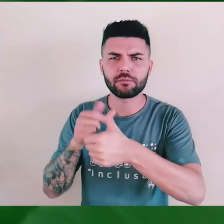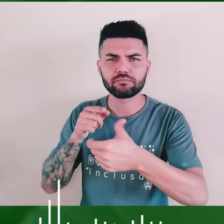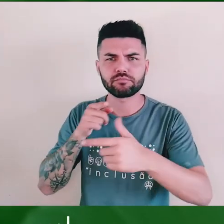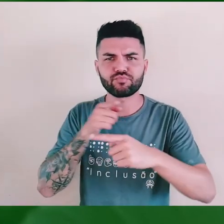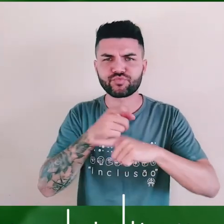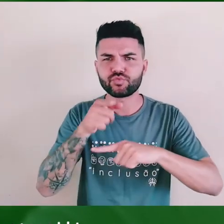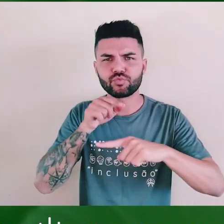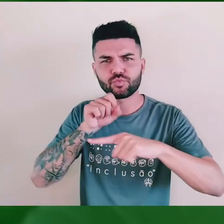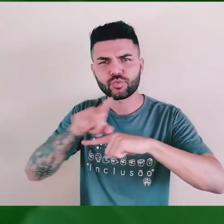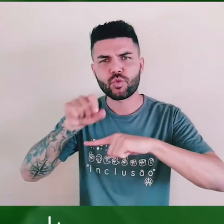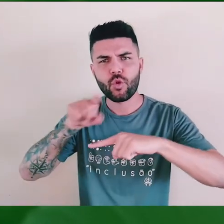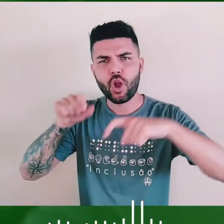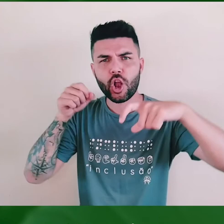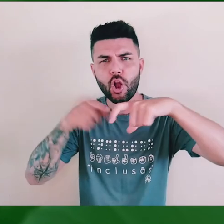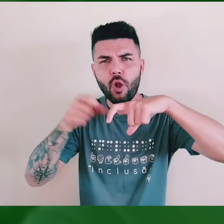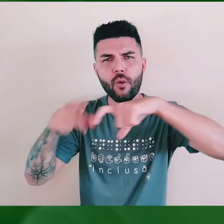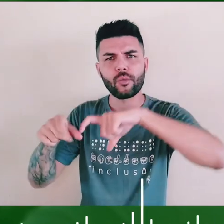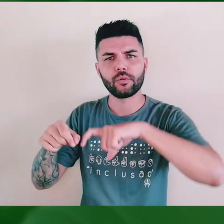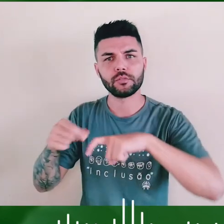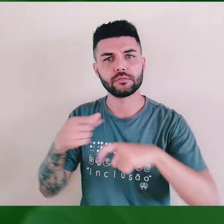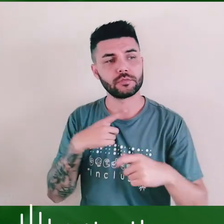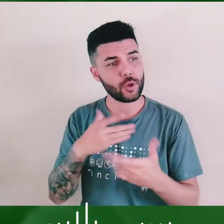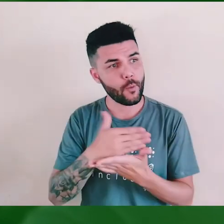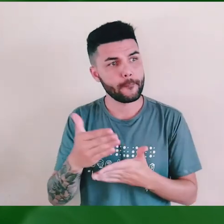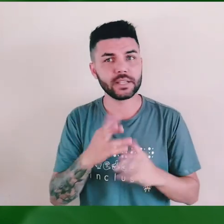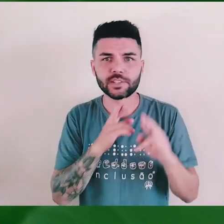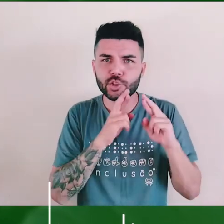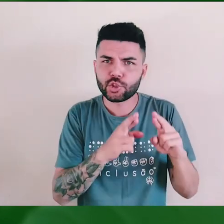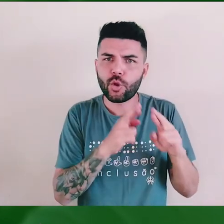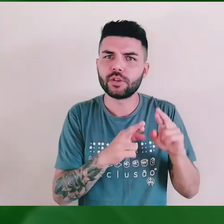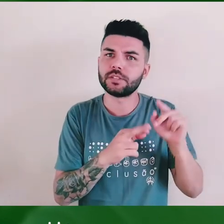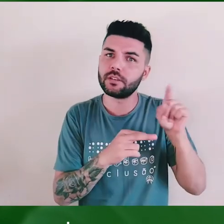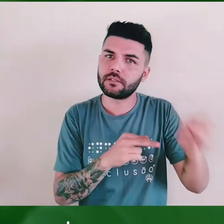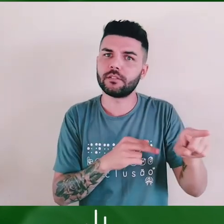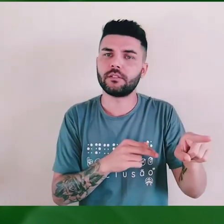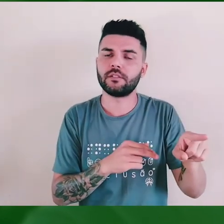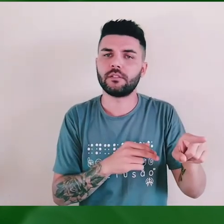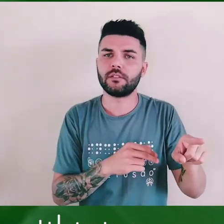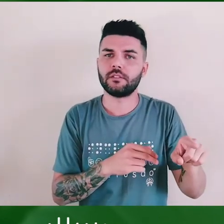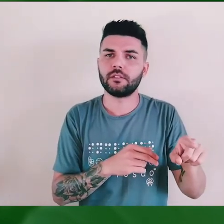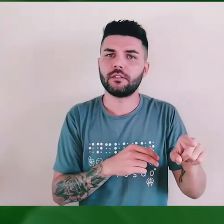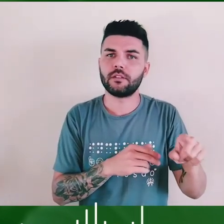do futebol você passa a torcer para os caras, a favor e contra. As vezes um cara chato tá